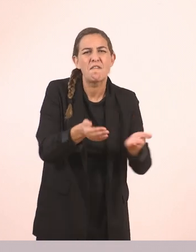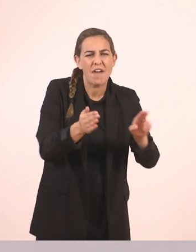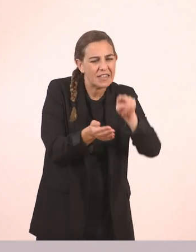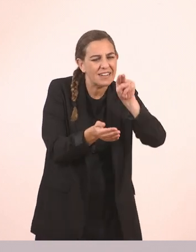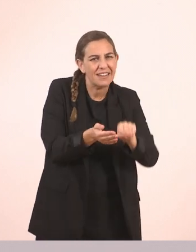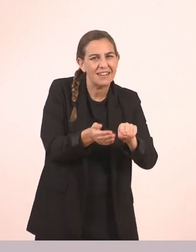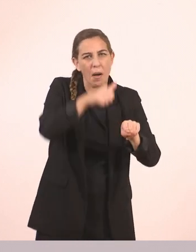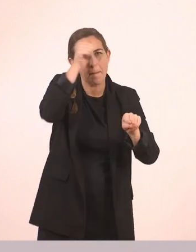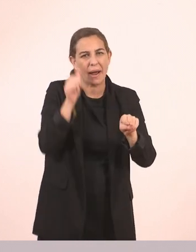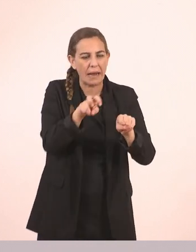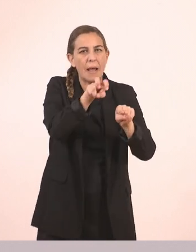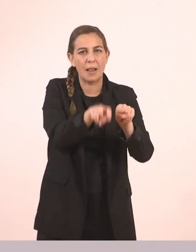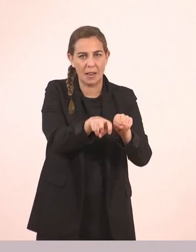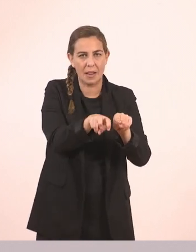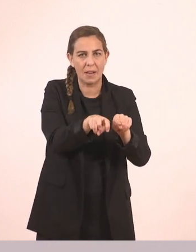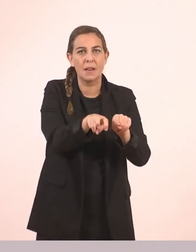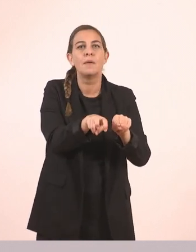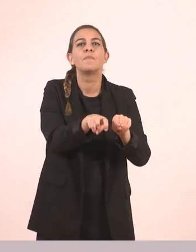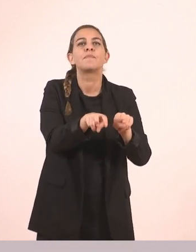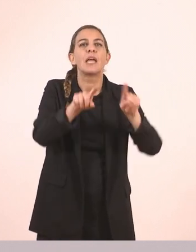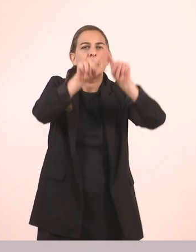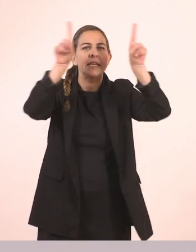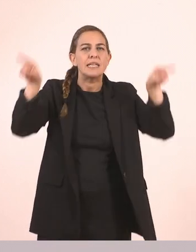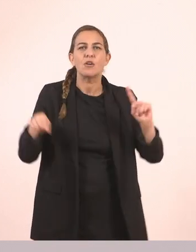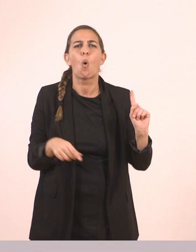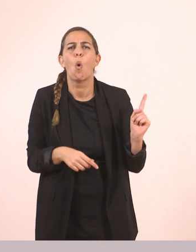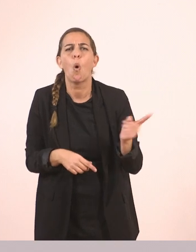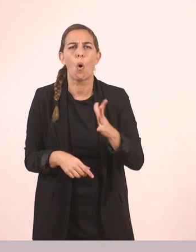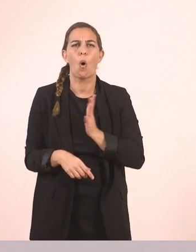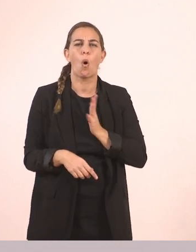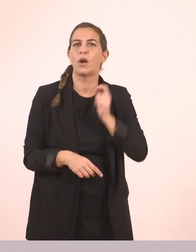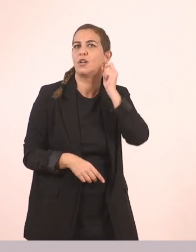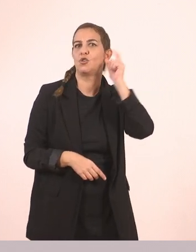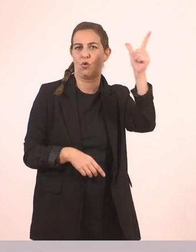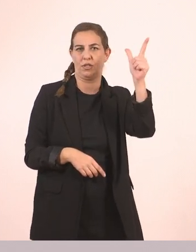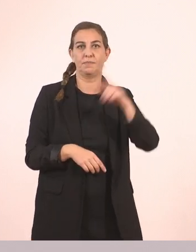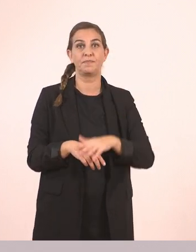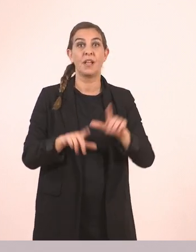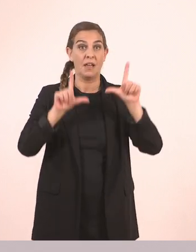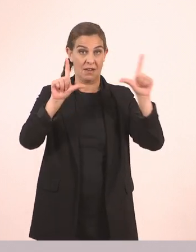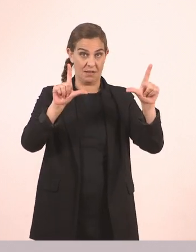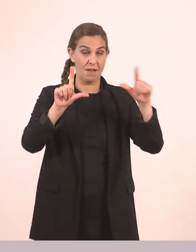Και γύρω - γύρω όλη η πλάση γιορτάζει. Στο πίσω μέρος είναι σκοτεινό το τοπίο,